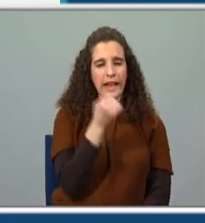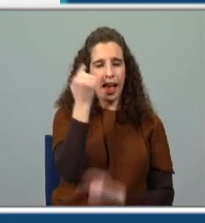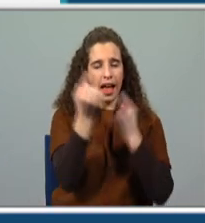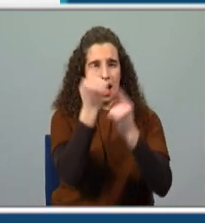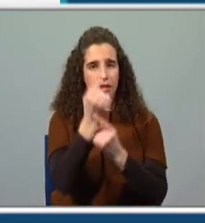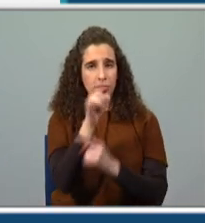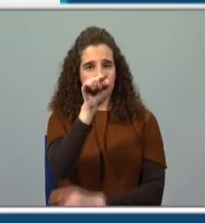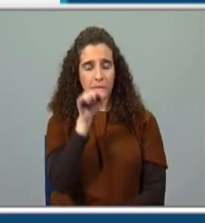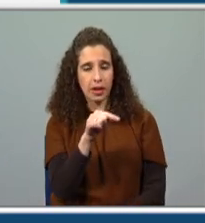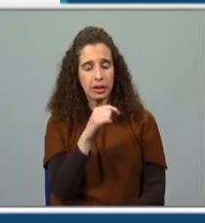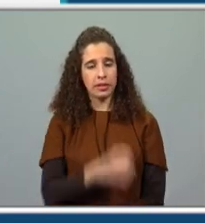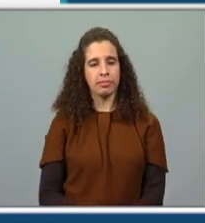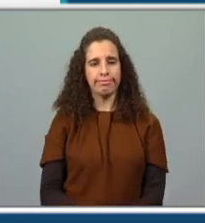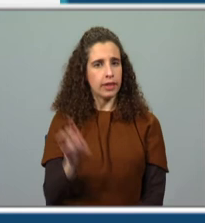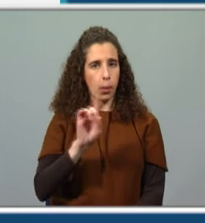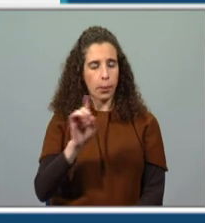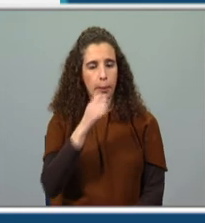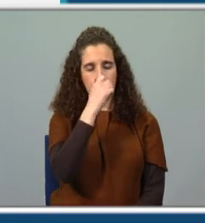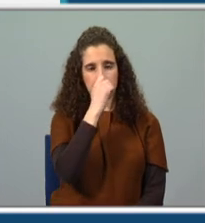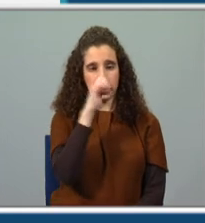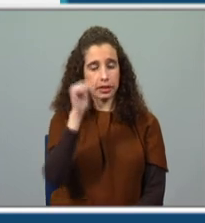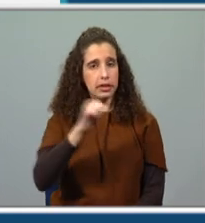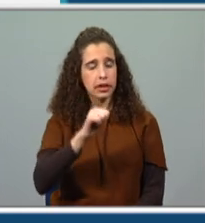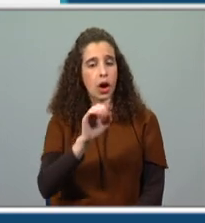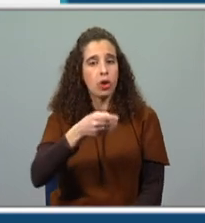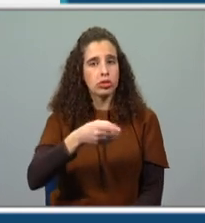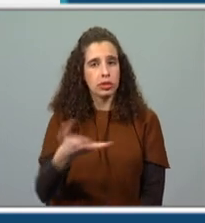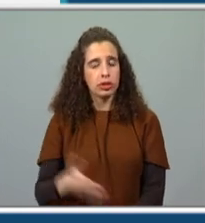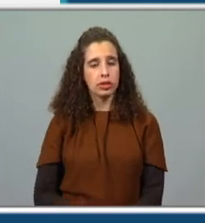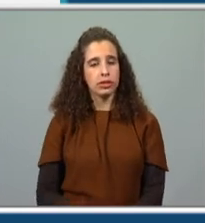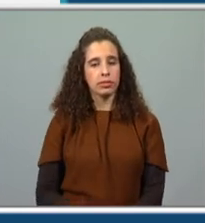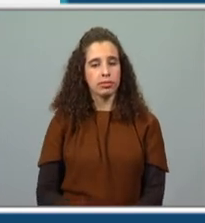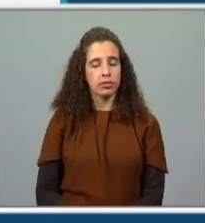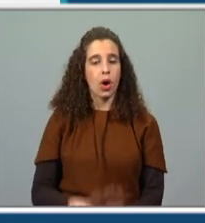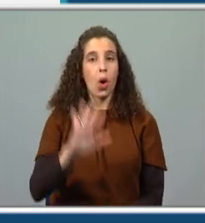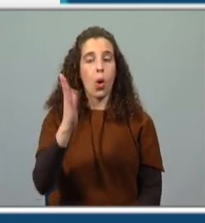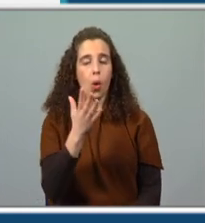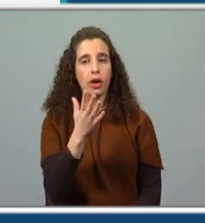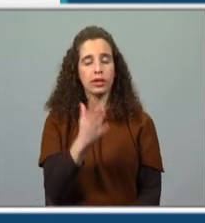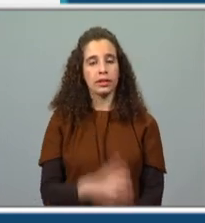interjeição não sim Então qual é quando temos o cumprimento 感嘆詞 不 是 那麼什麼時候我們有問候